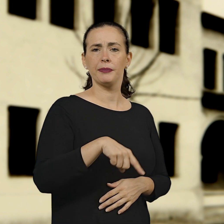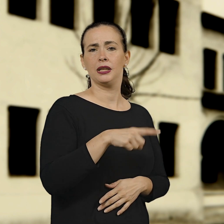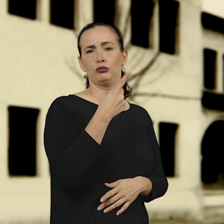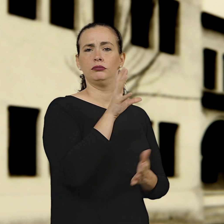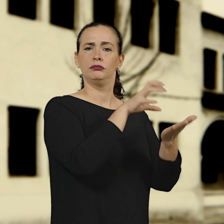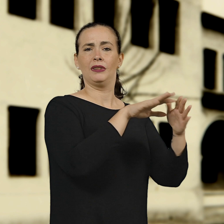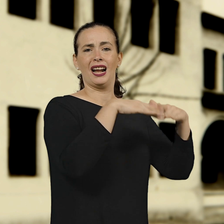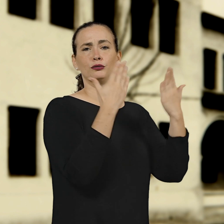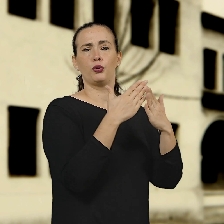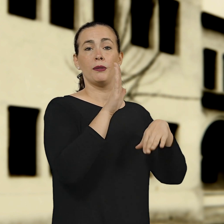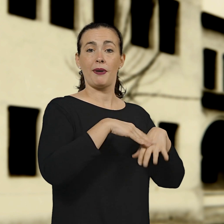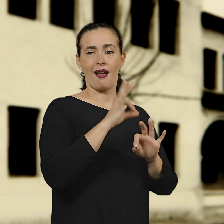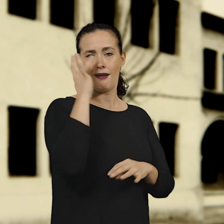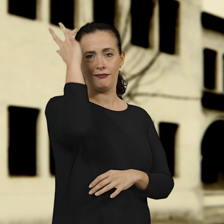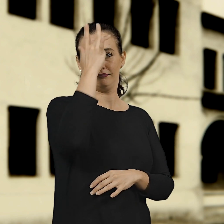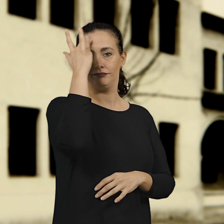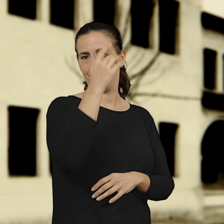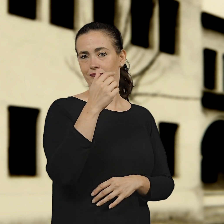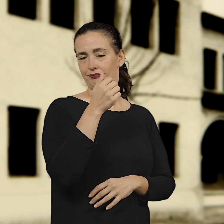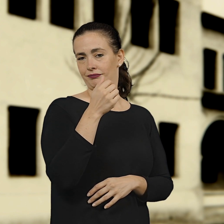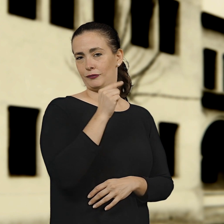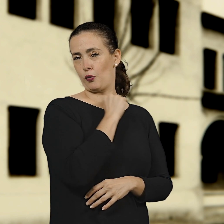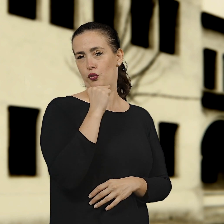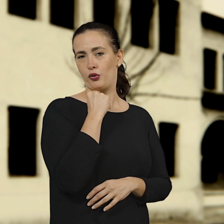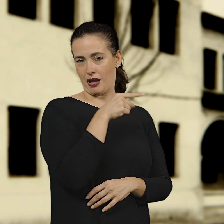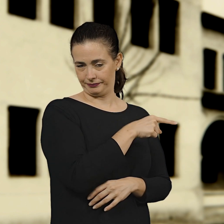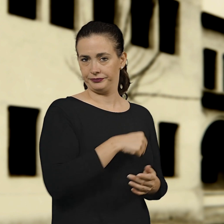També hi havia l’Estudi dels Capellans,